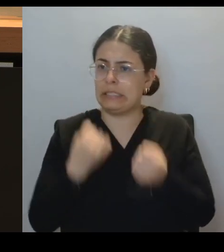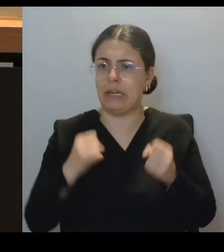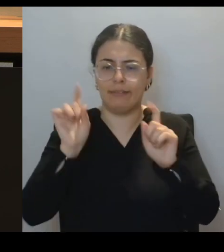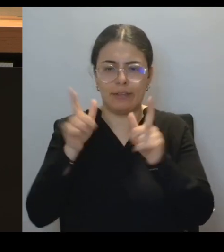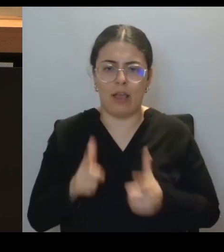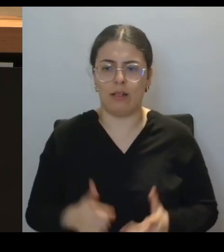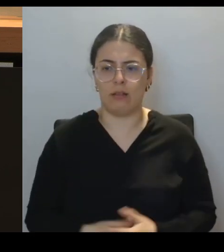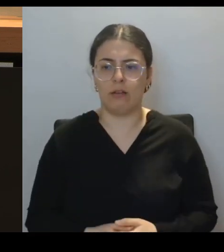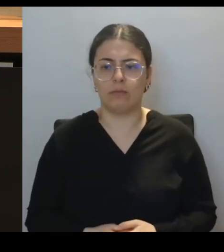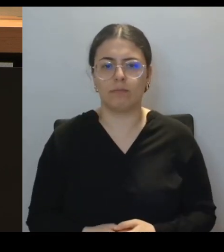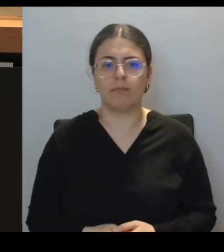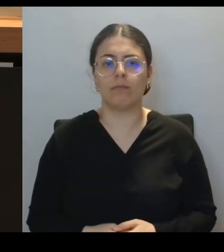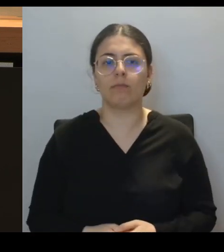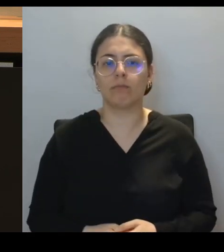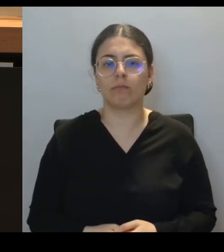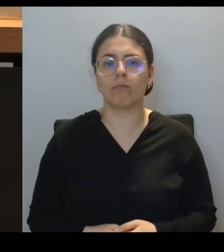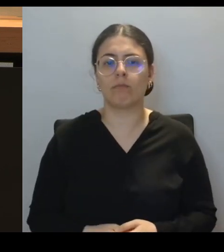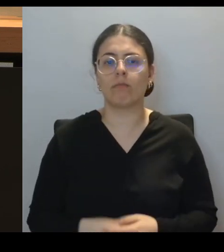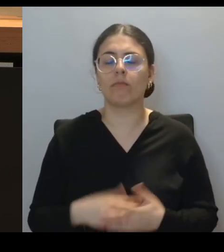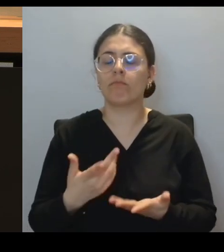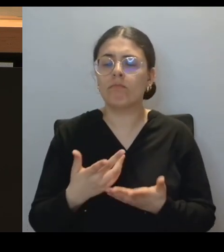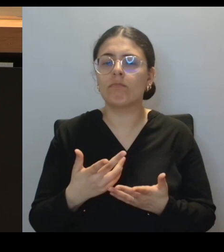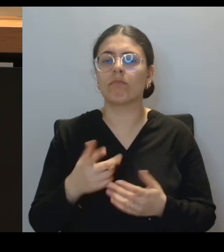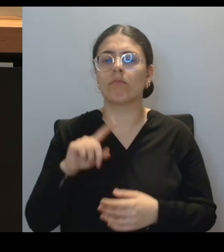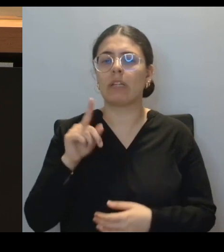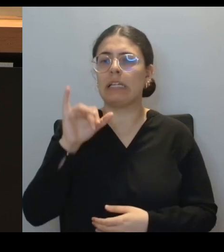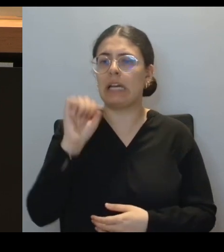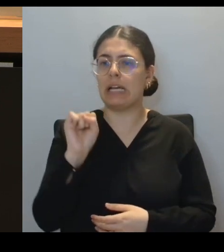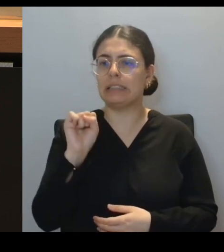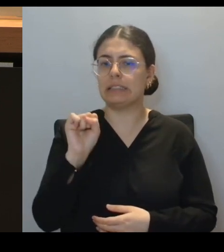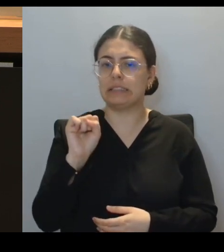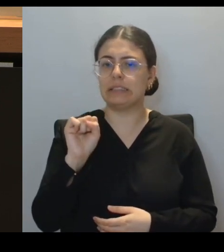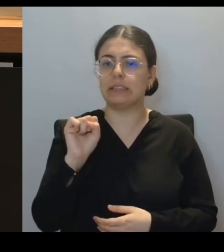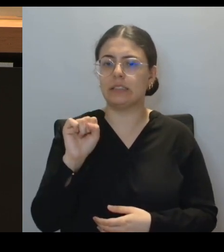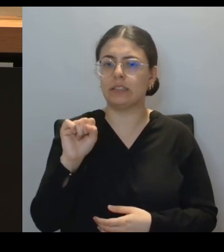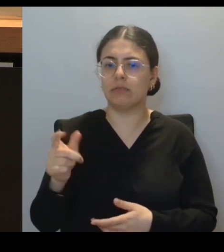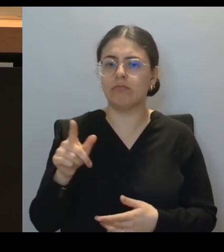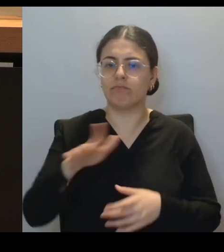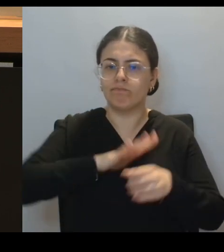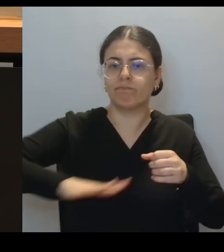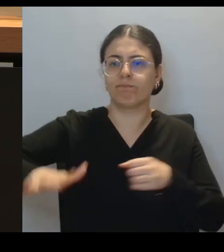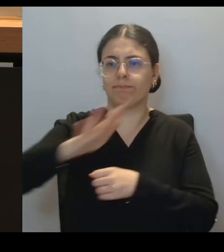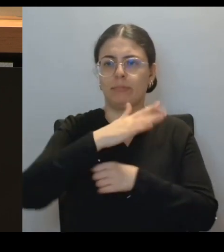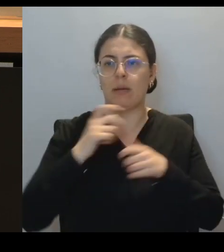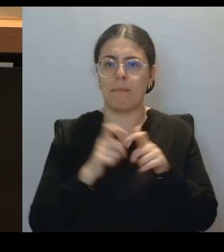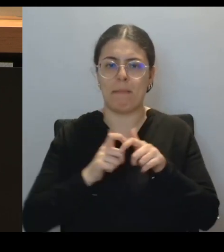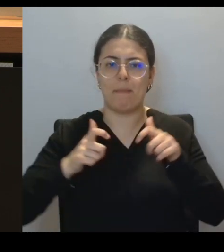in Sindschar oder umliegenden Gebieten. Menschenrechtsorganisationen vor Ort berichten Ähnliches.